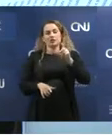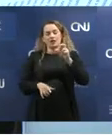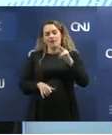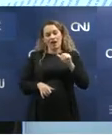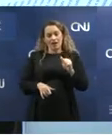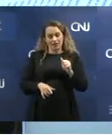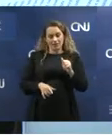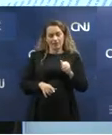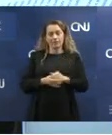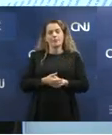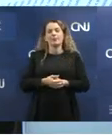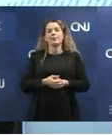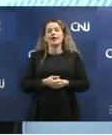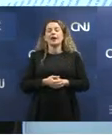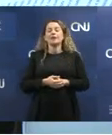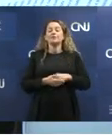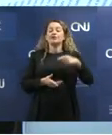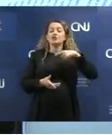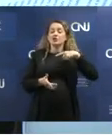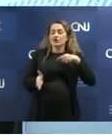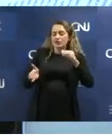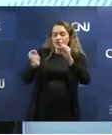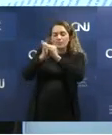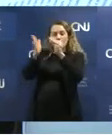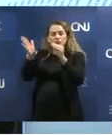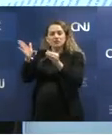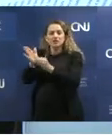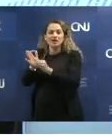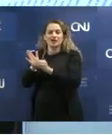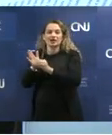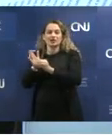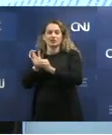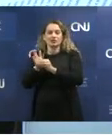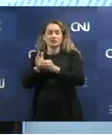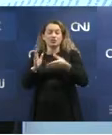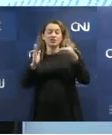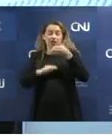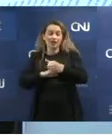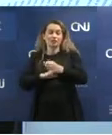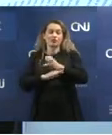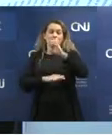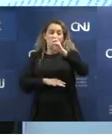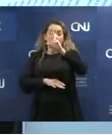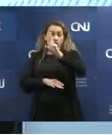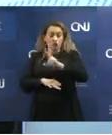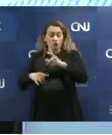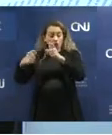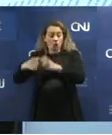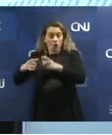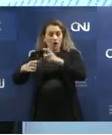foi constatado pela Corregedoria local e que estavam com o primeiro parado